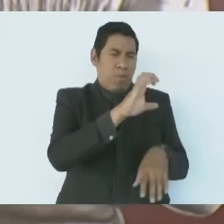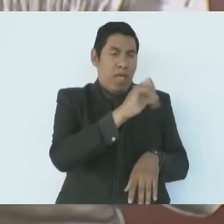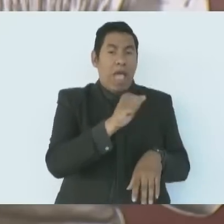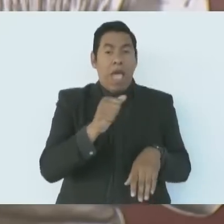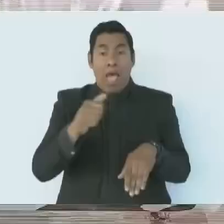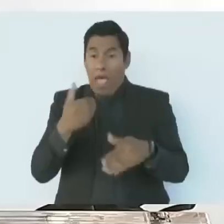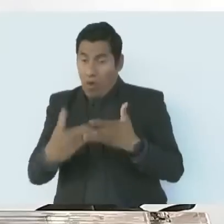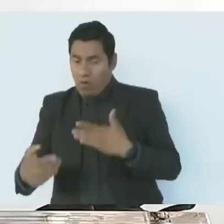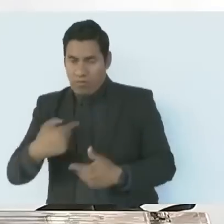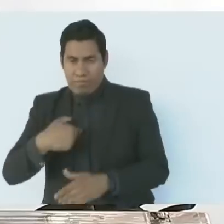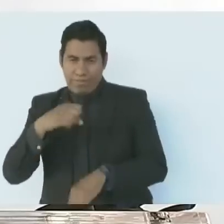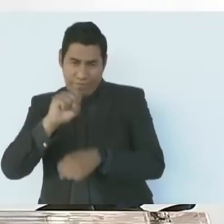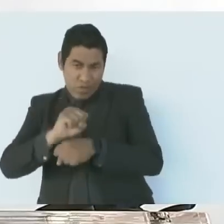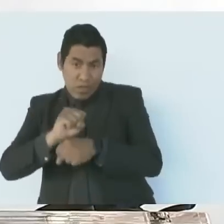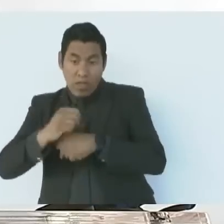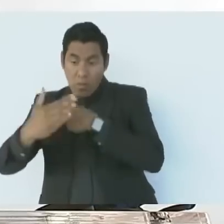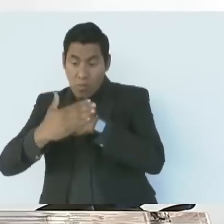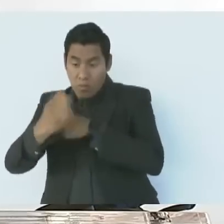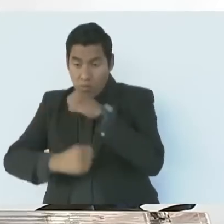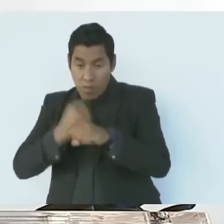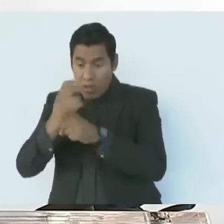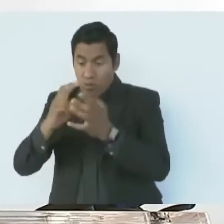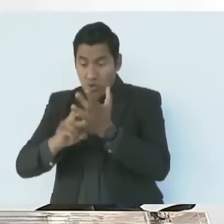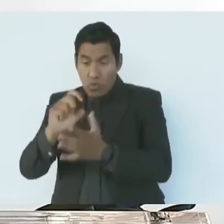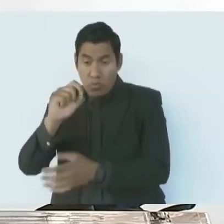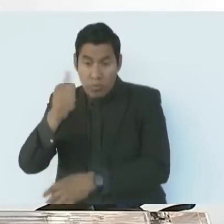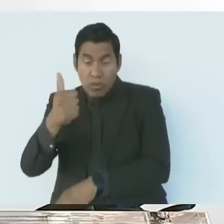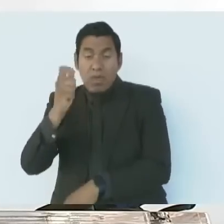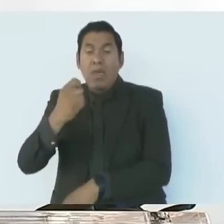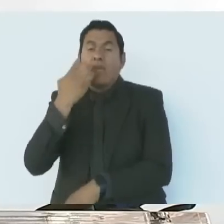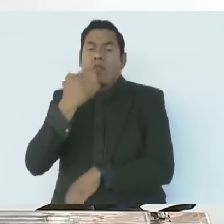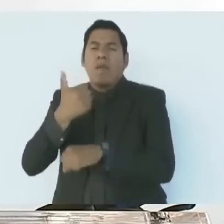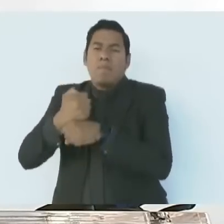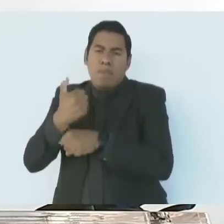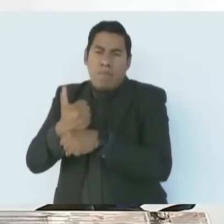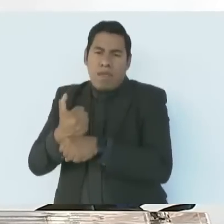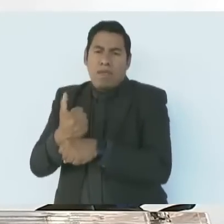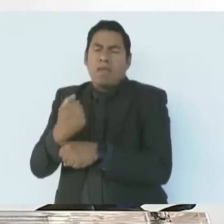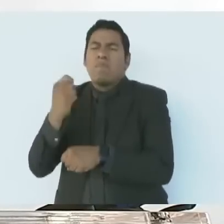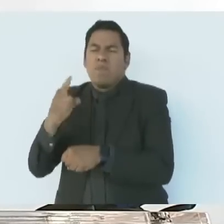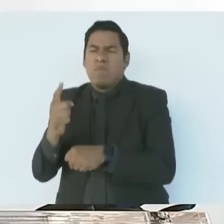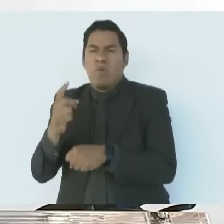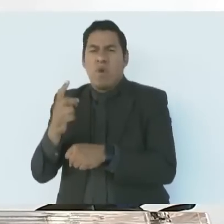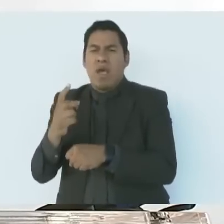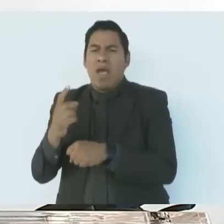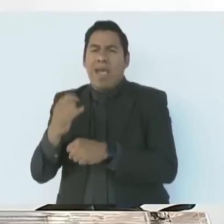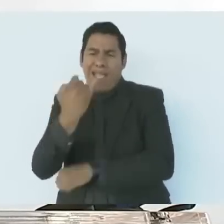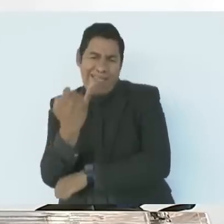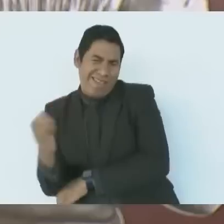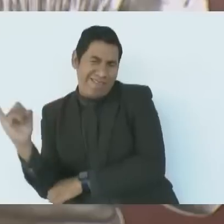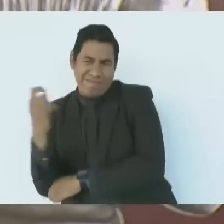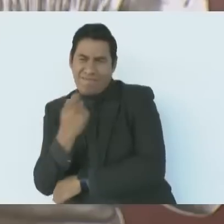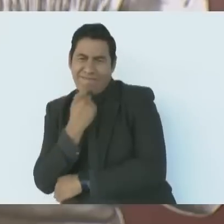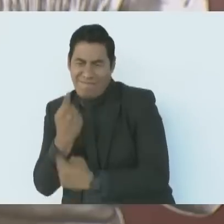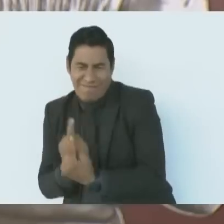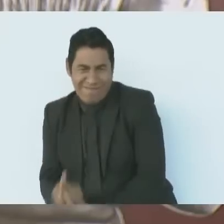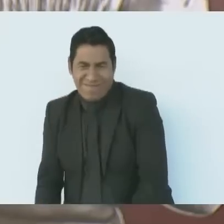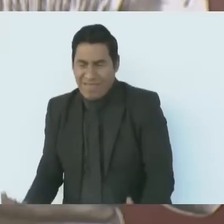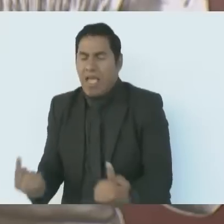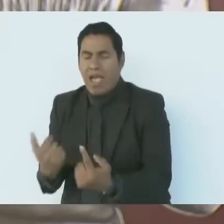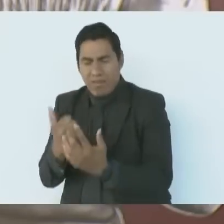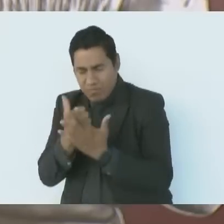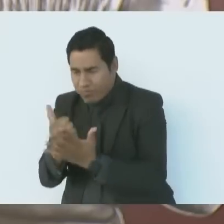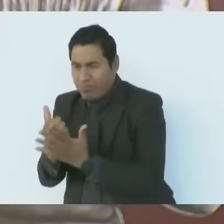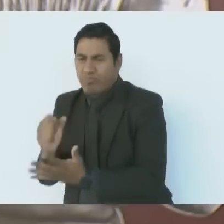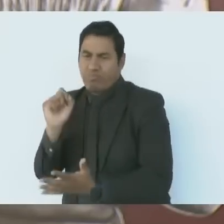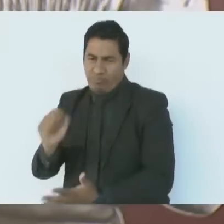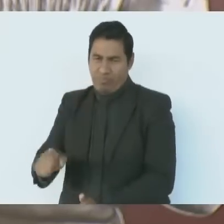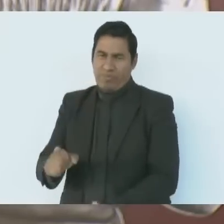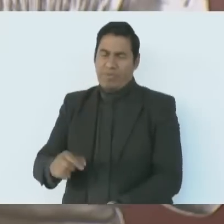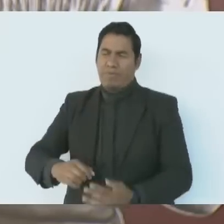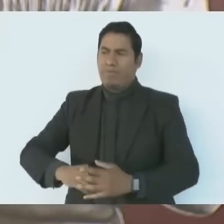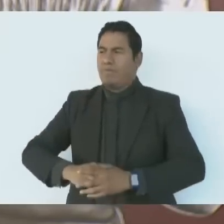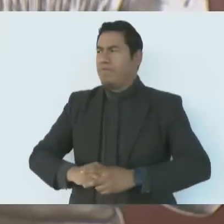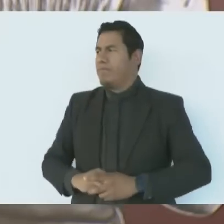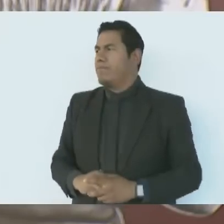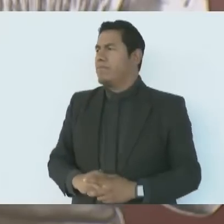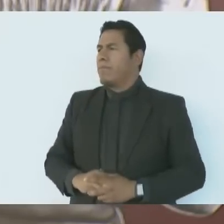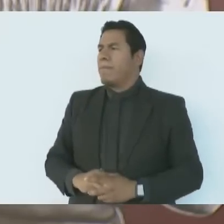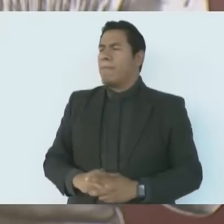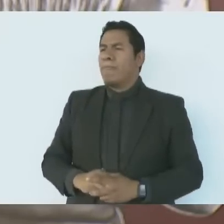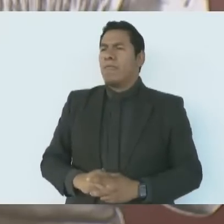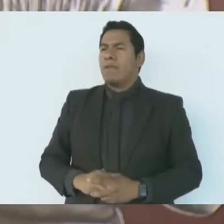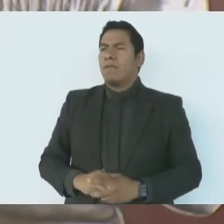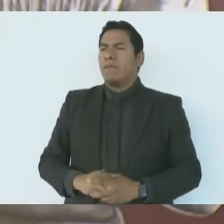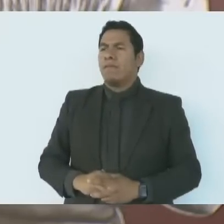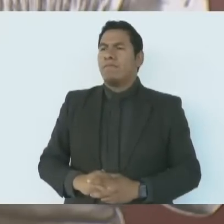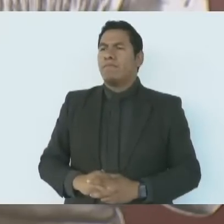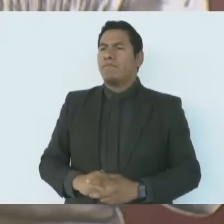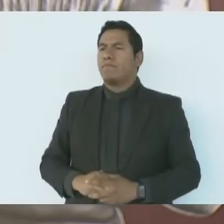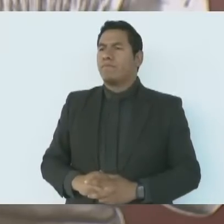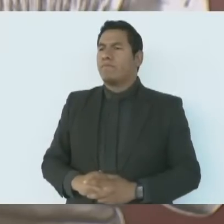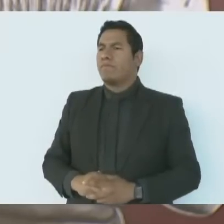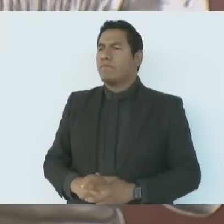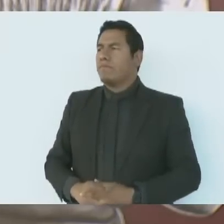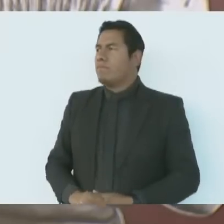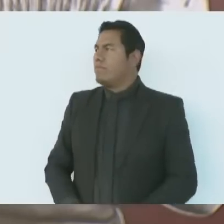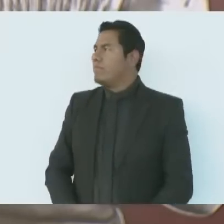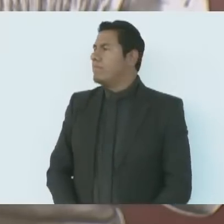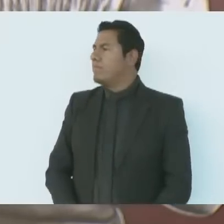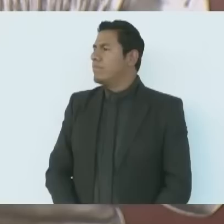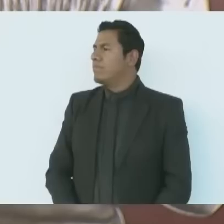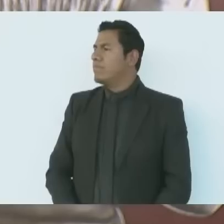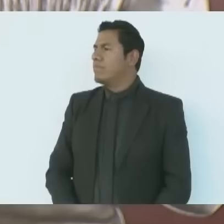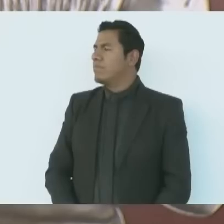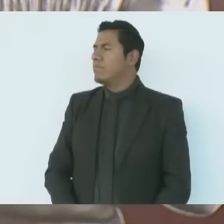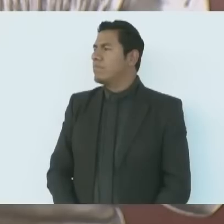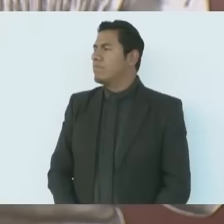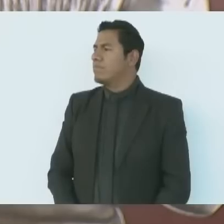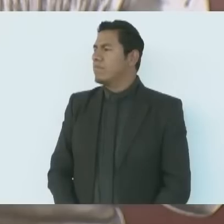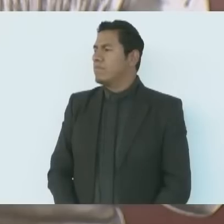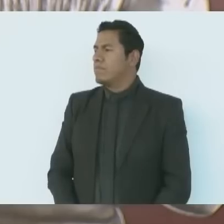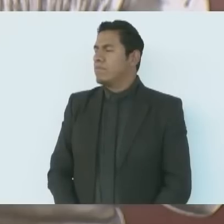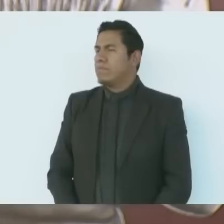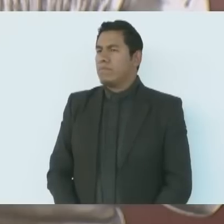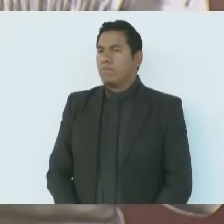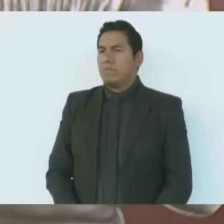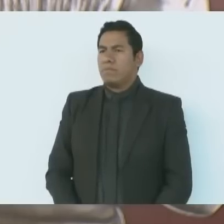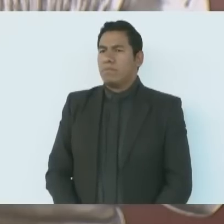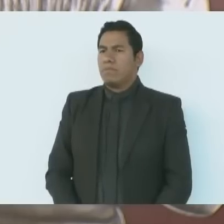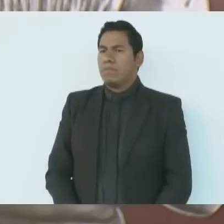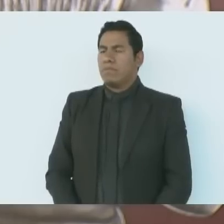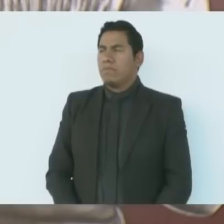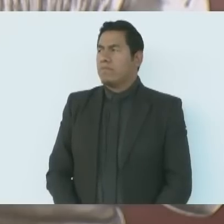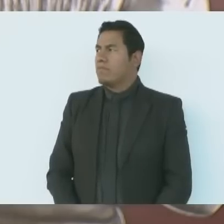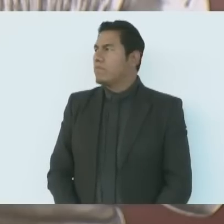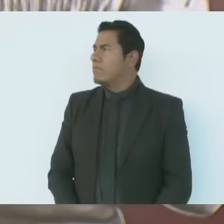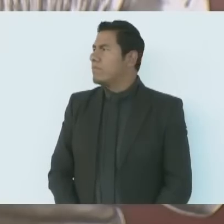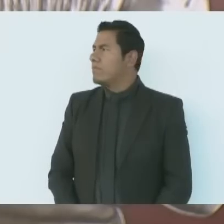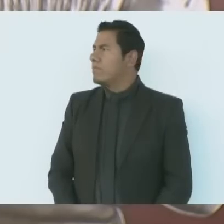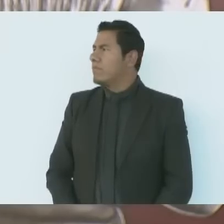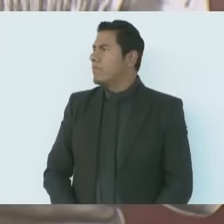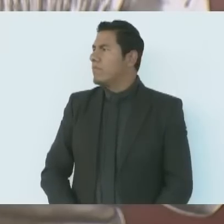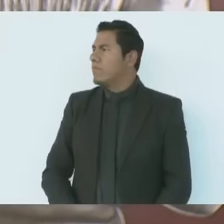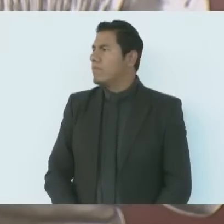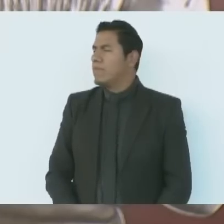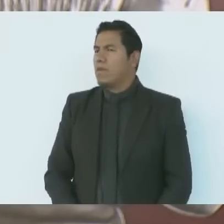cumplir para todos los niños y niñas de primaria y de preescolar [Aplausos] y el tercer programa